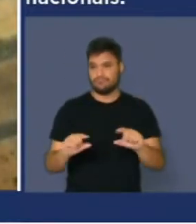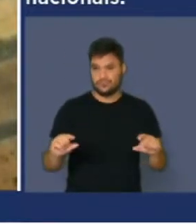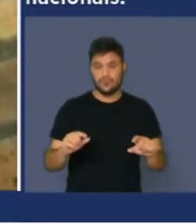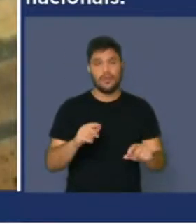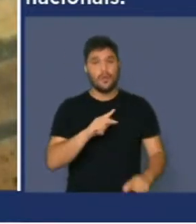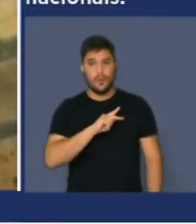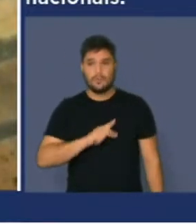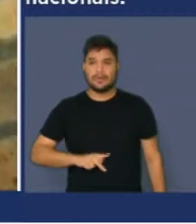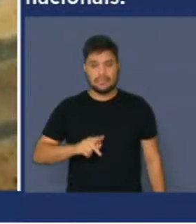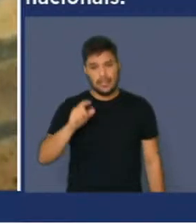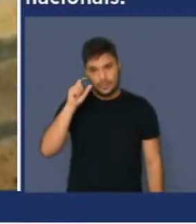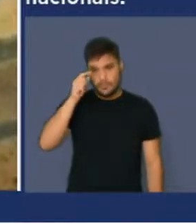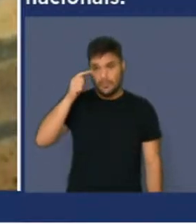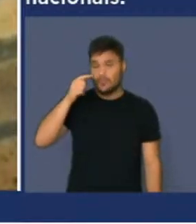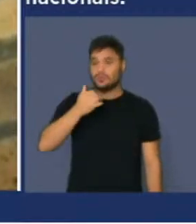PRESIDENTE BOLSONARO QUE É